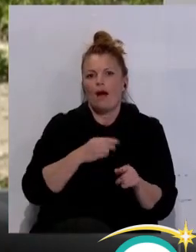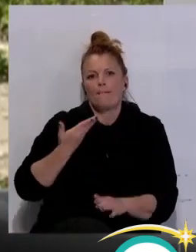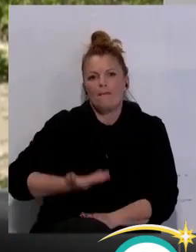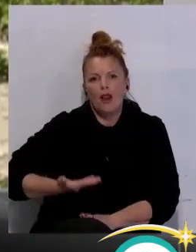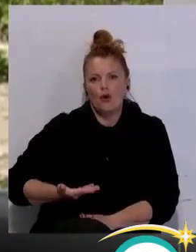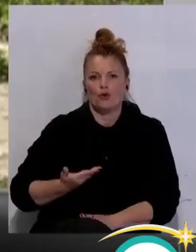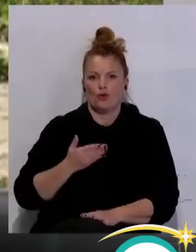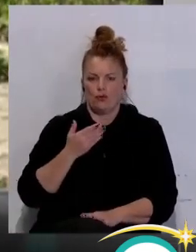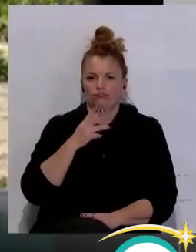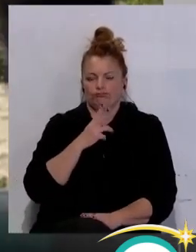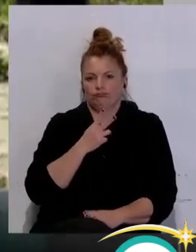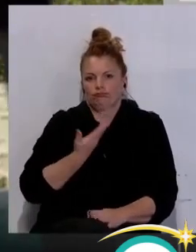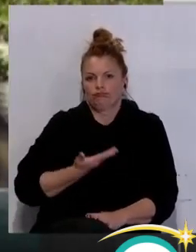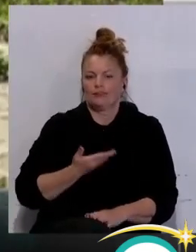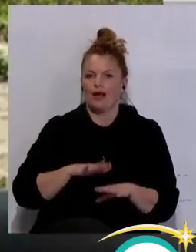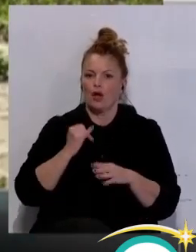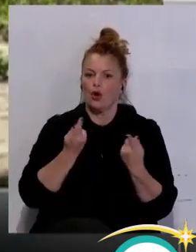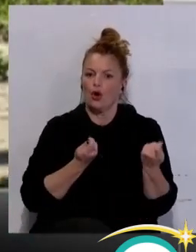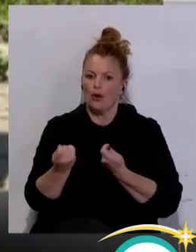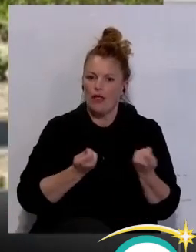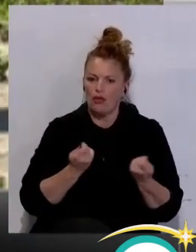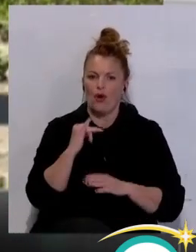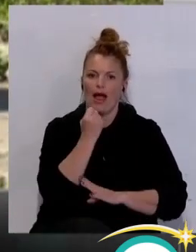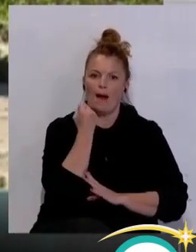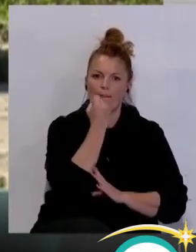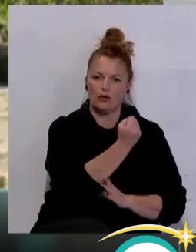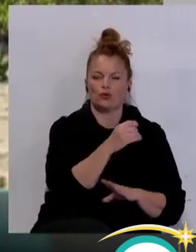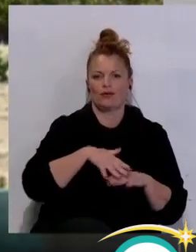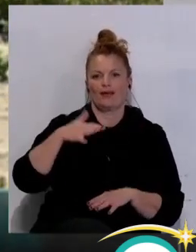calado y que cuente con la coordinación el apoyo y el respaldo de distintas instituciones